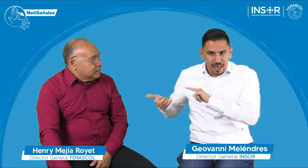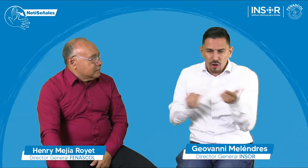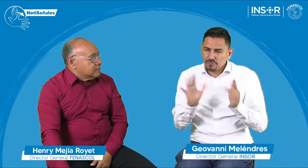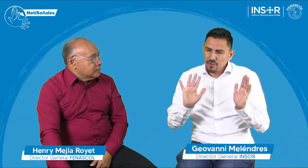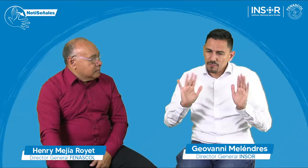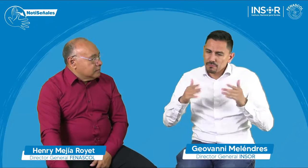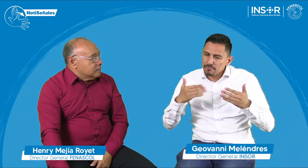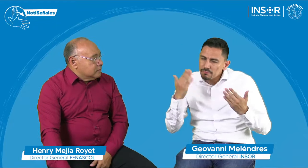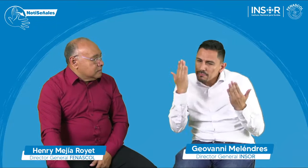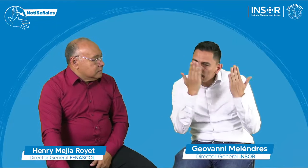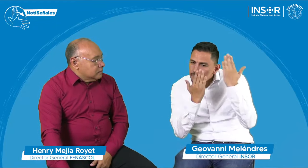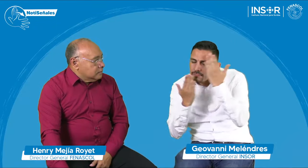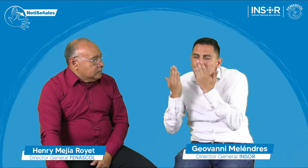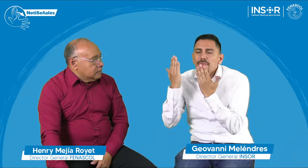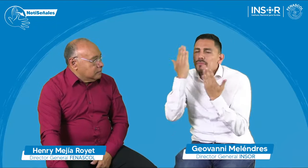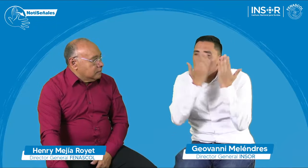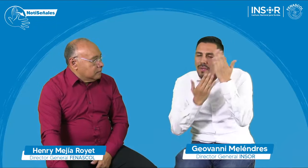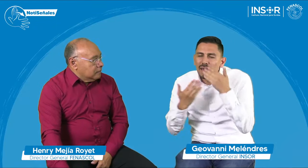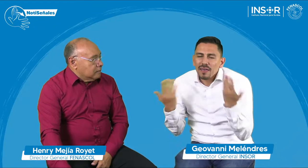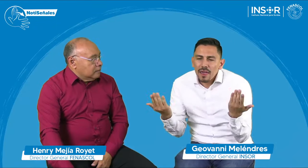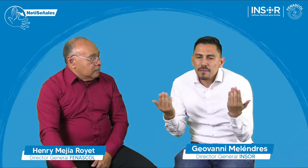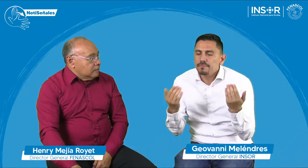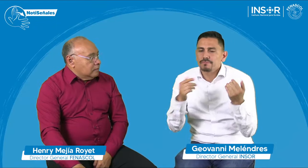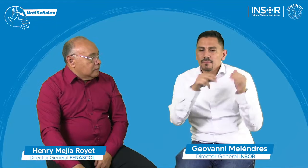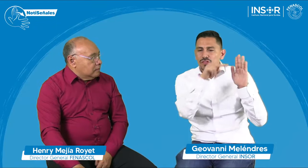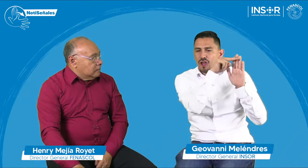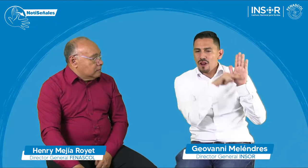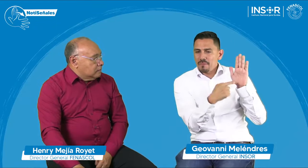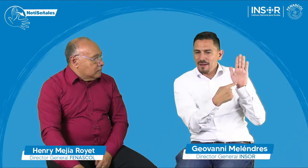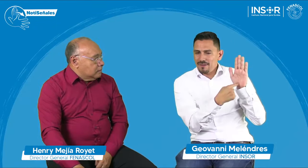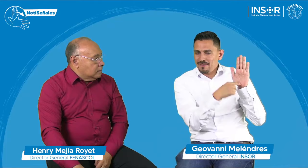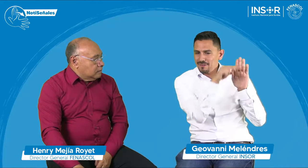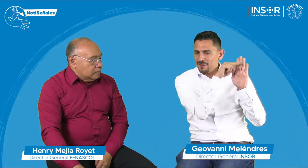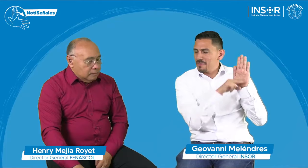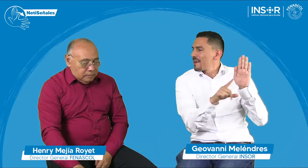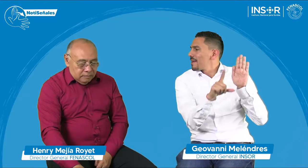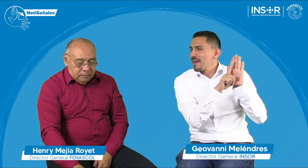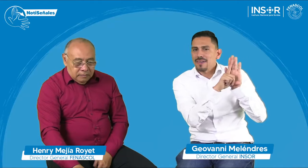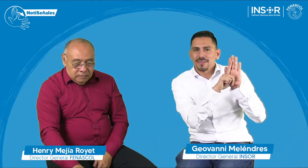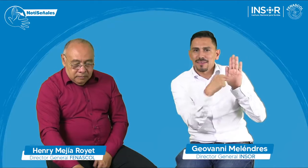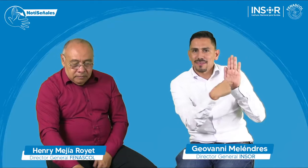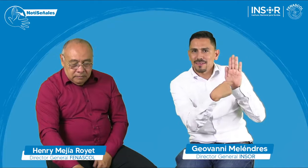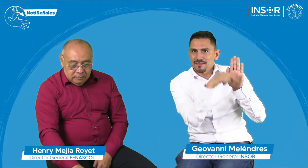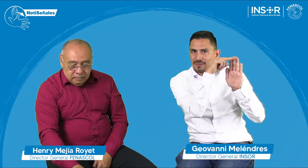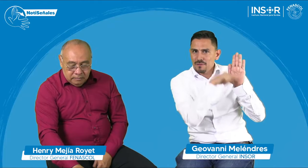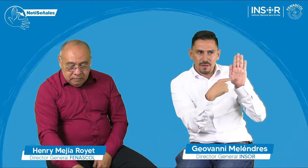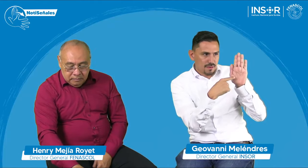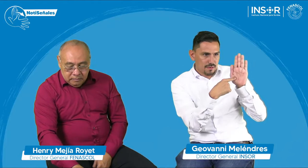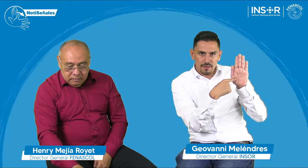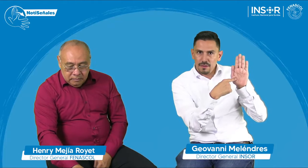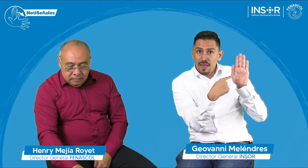este momento como dije anteriormente no tenemos un plan ya diseñado, estamos